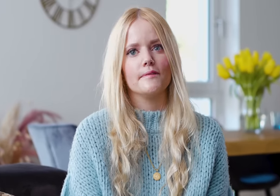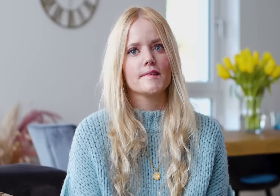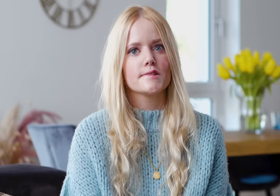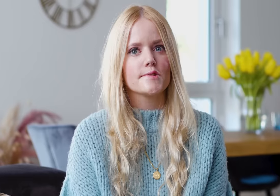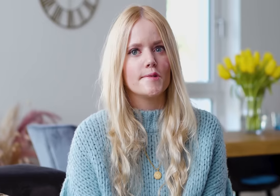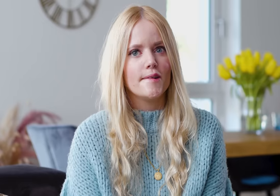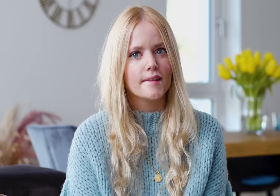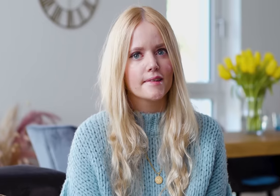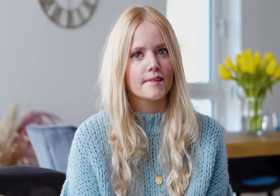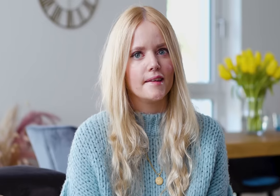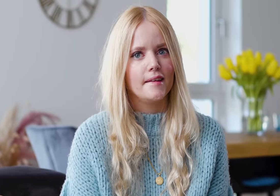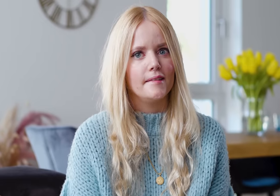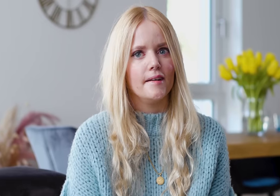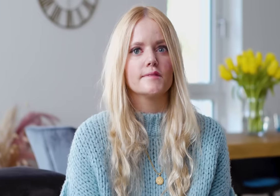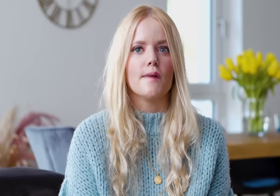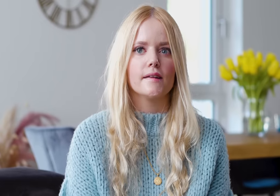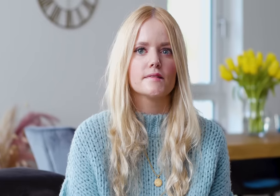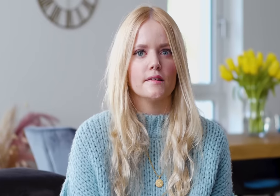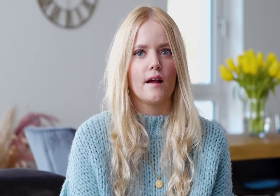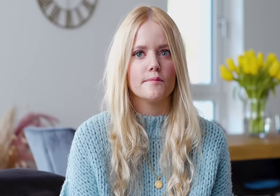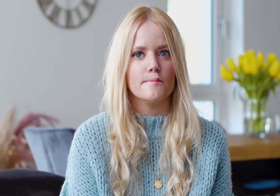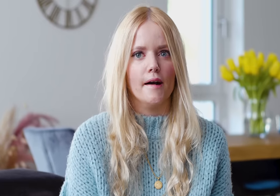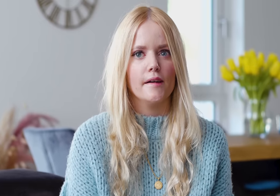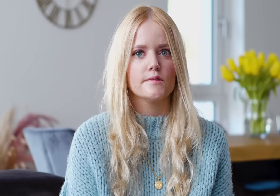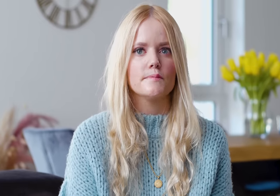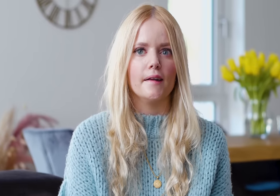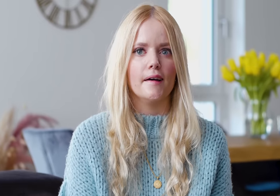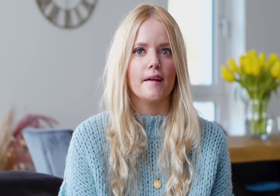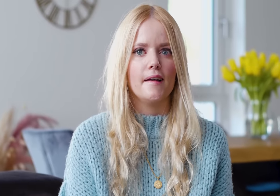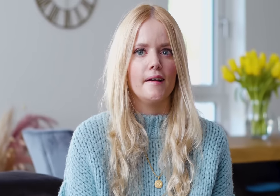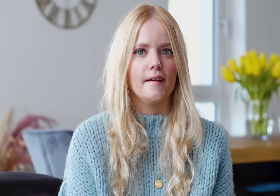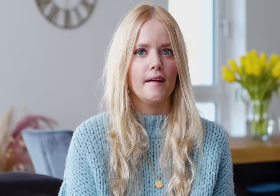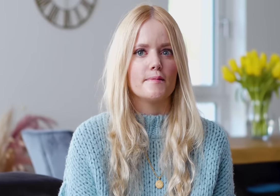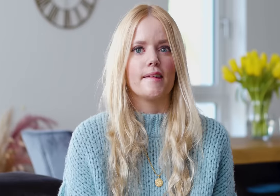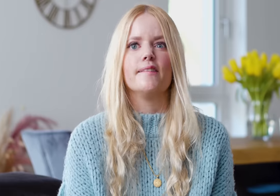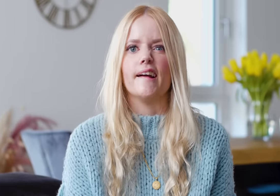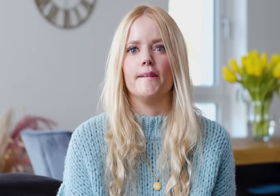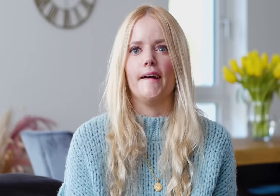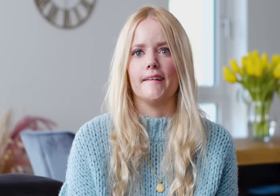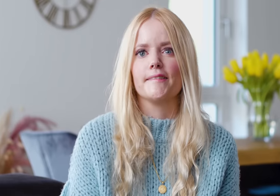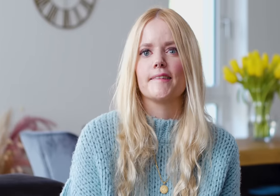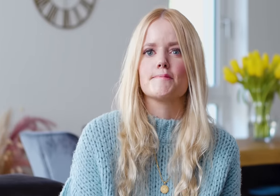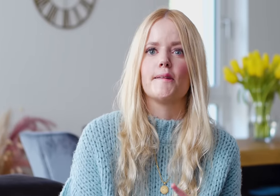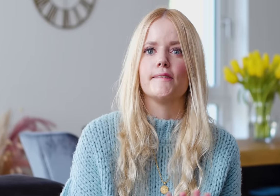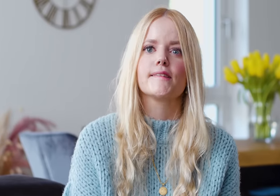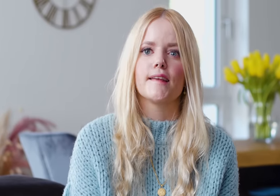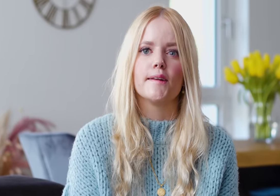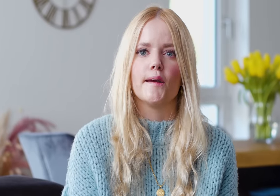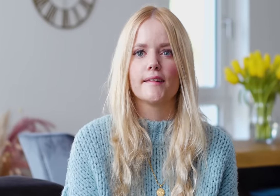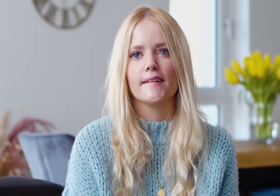was Schönes ... weil zum einen ist dieser Kampf vorbei, und zum anderen hab ich dann wieder gehört. So blöd wie sich's anhört.